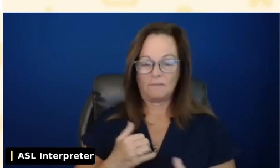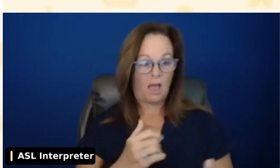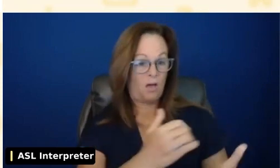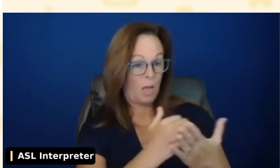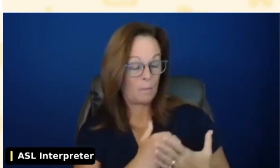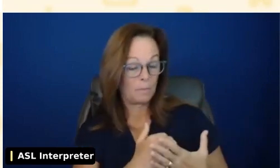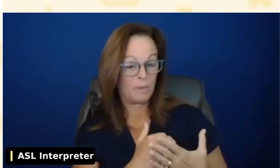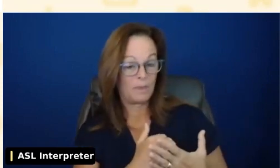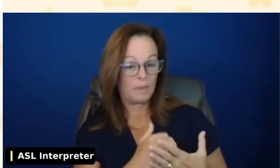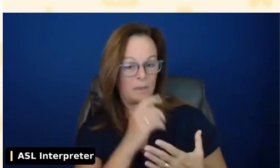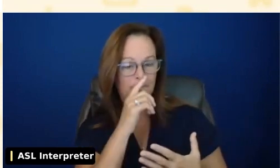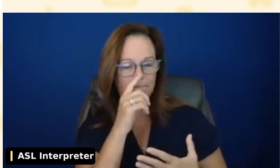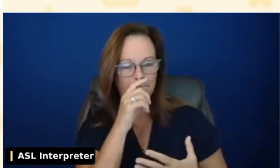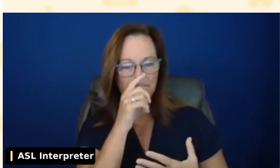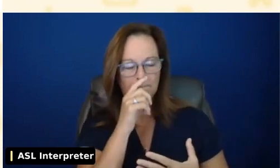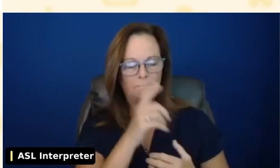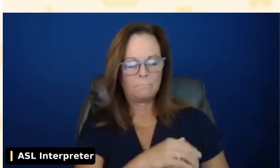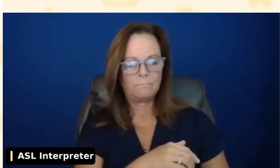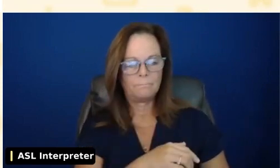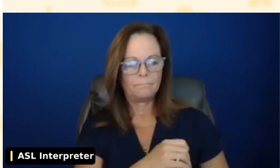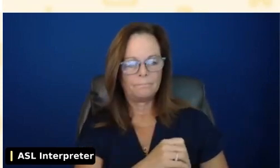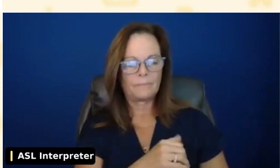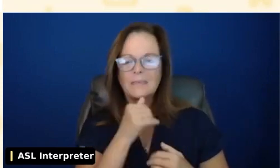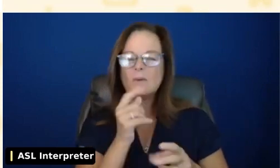No se trata de dejarte solo para que intentes averiguar qué hacer.